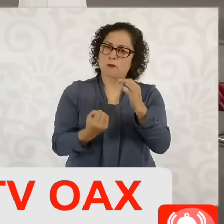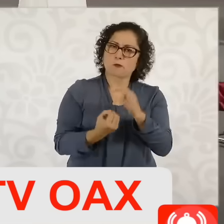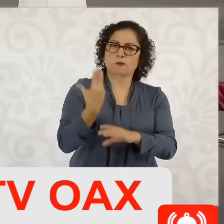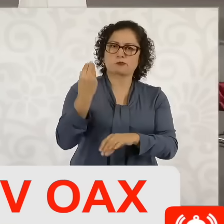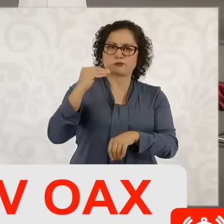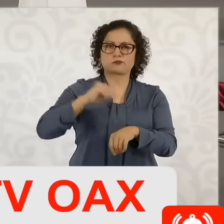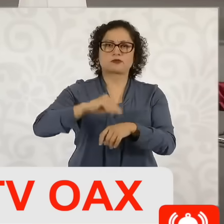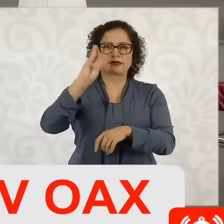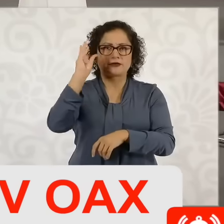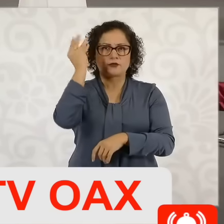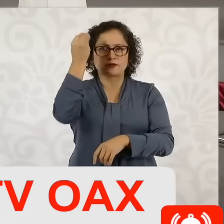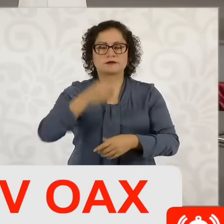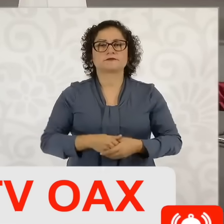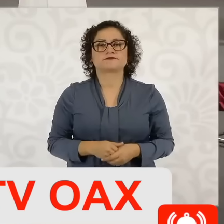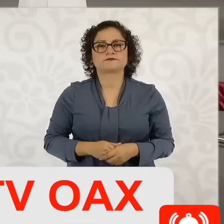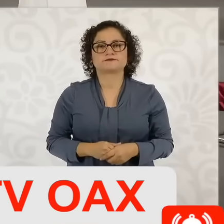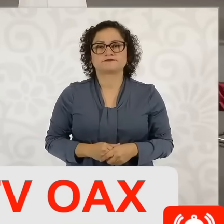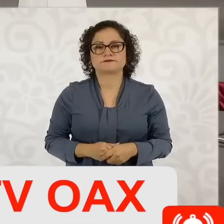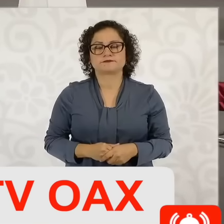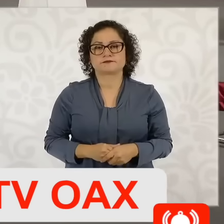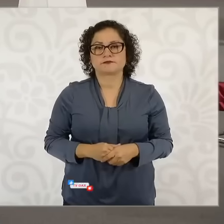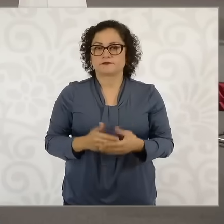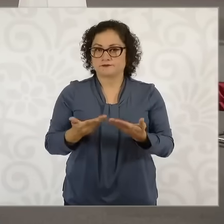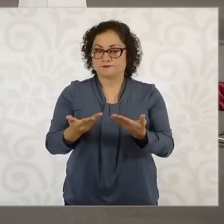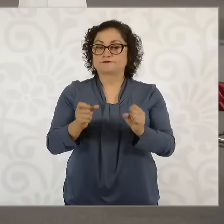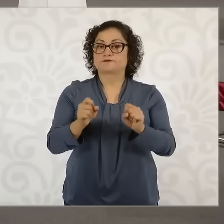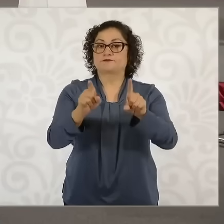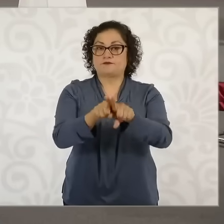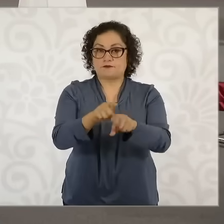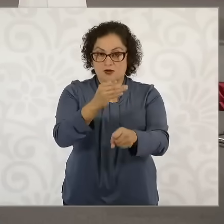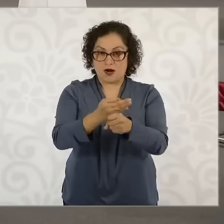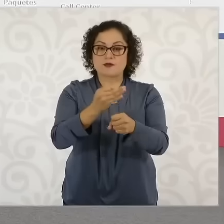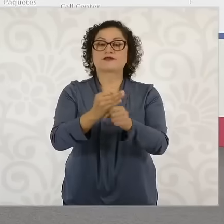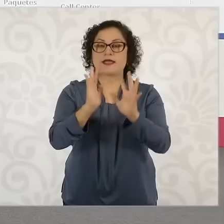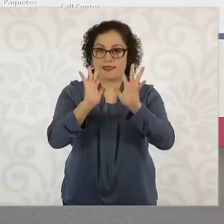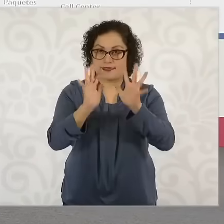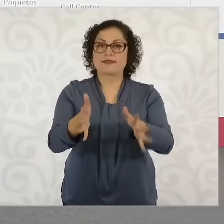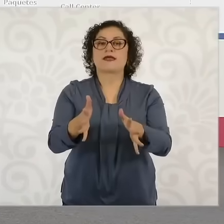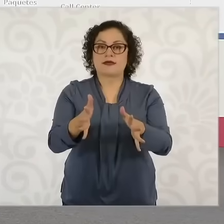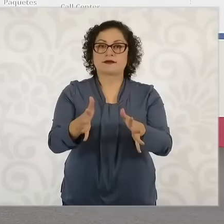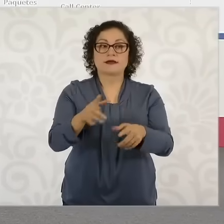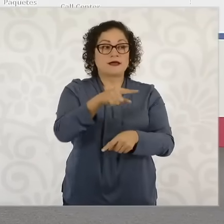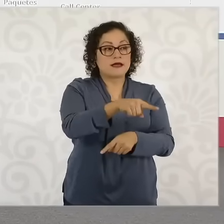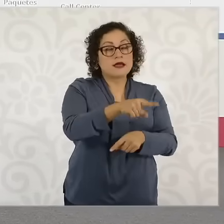Y aquí ahorita también tenemos ya considerados nuestros vuelos de certificación con la autoridad